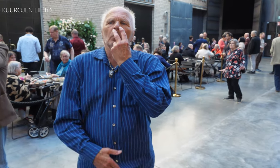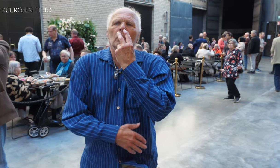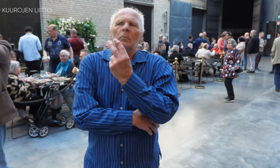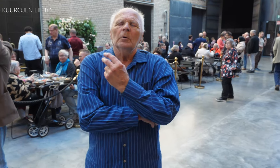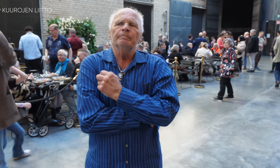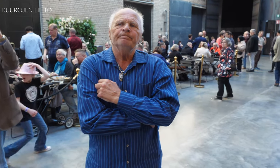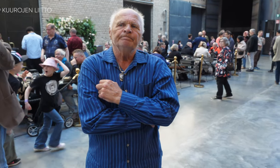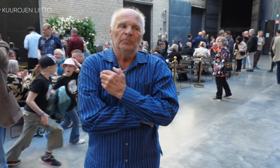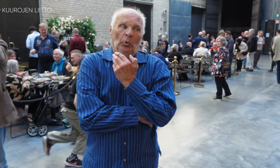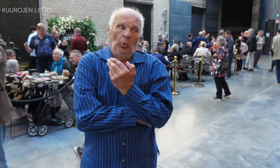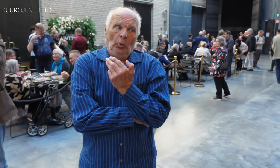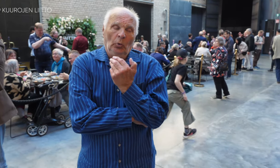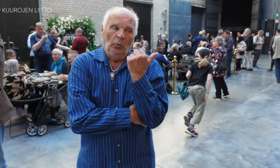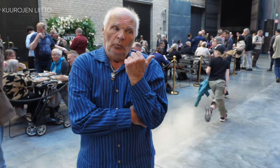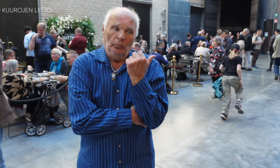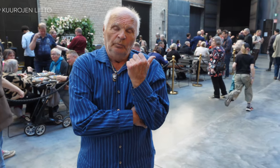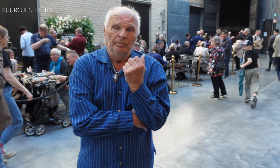Nyt kun seurasin esityksiä..